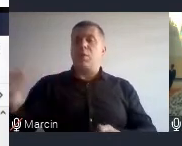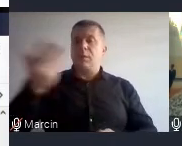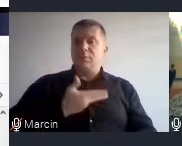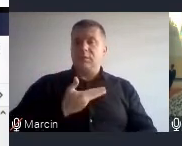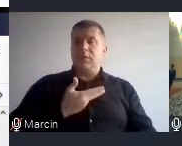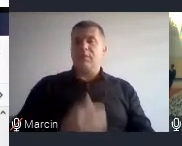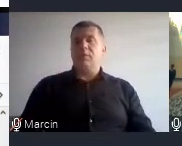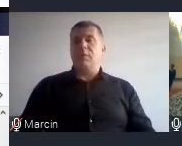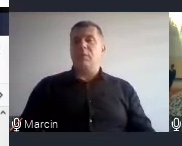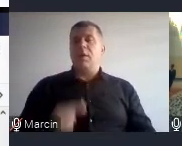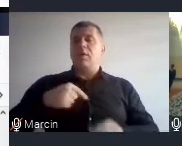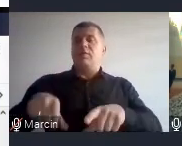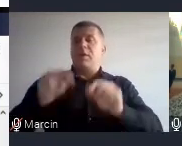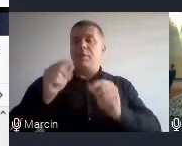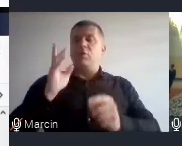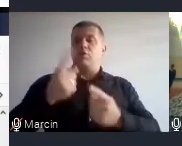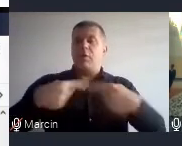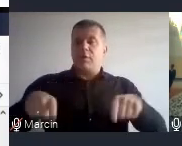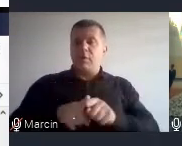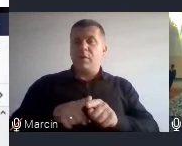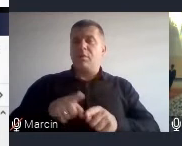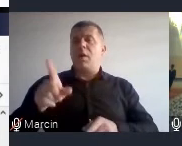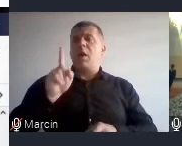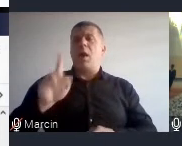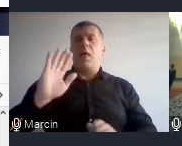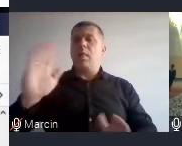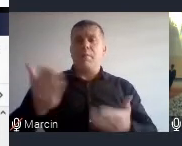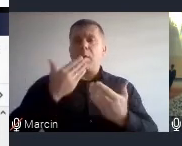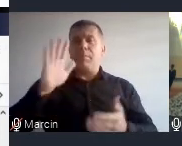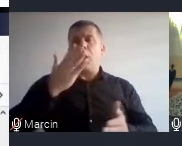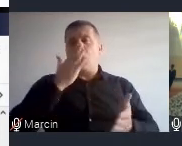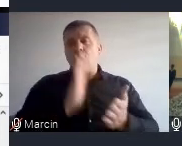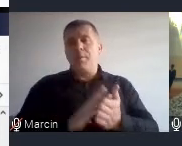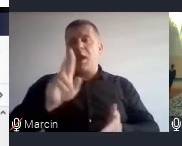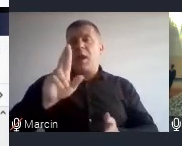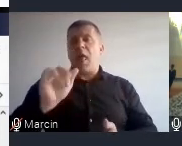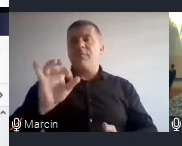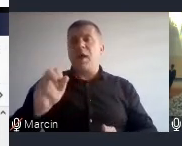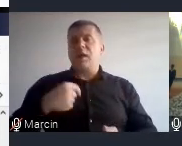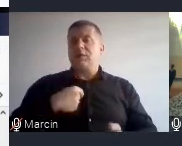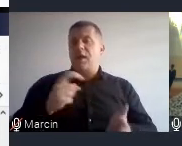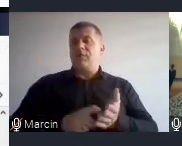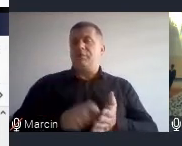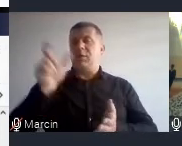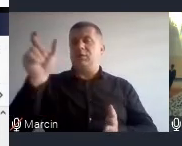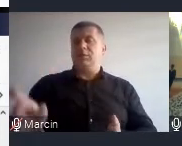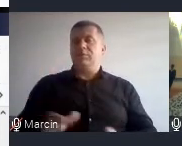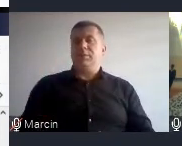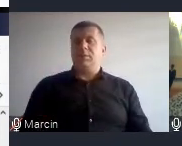Wybierają podmiot wykonawcę, pomimo że nie pokazał referencji, które się od niego wymagało.